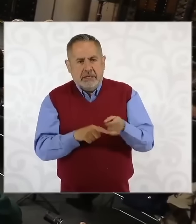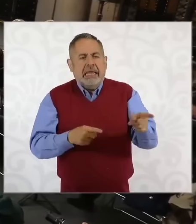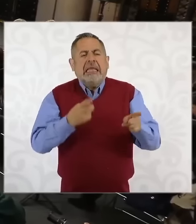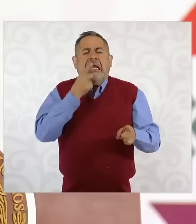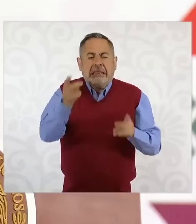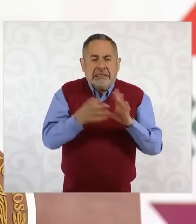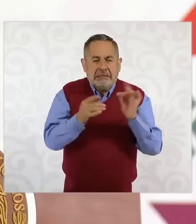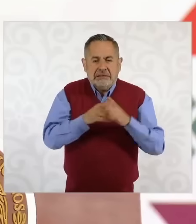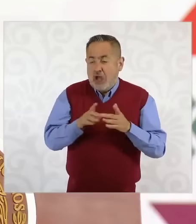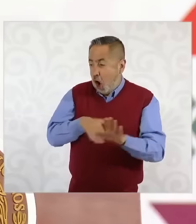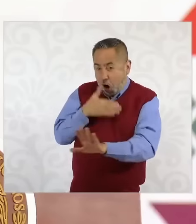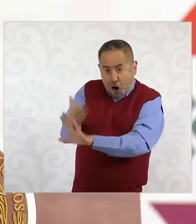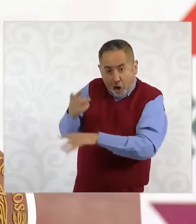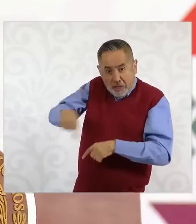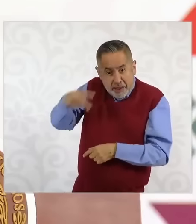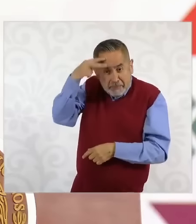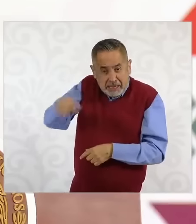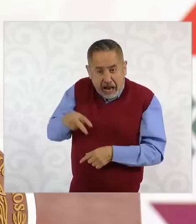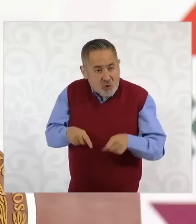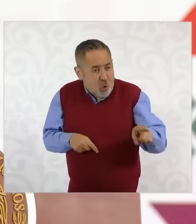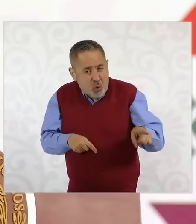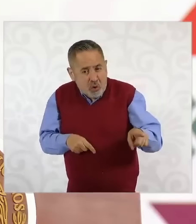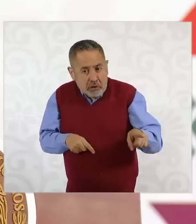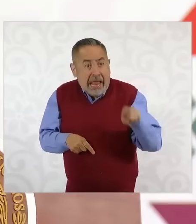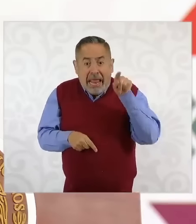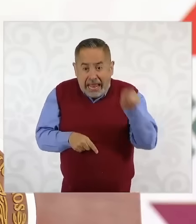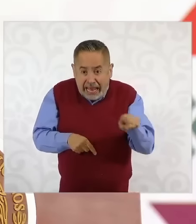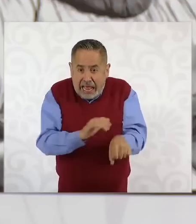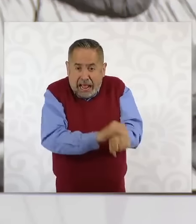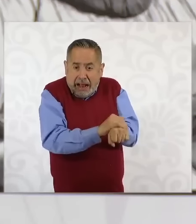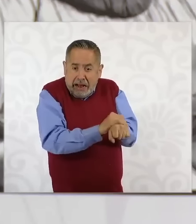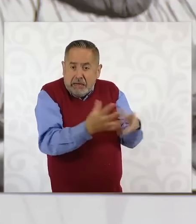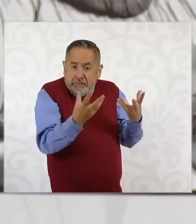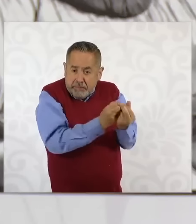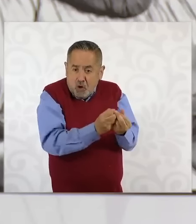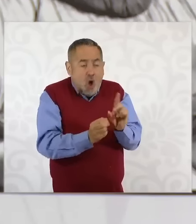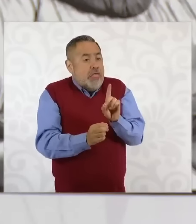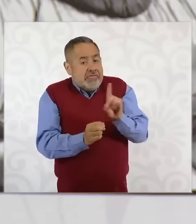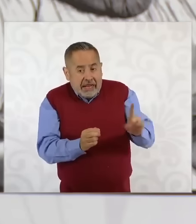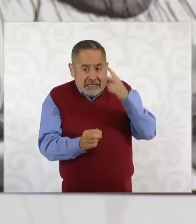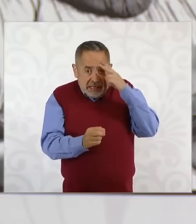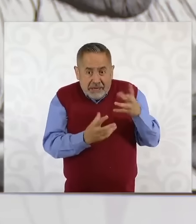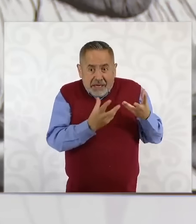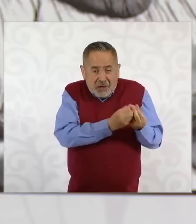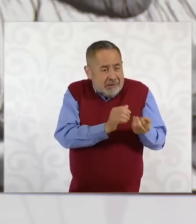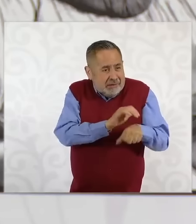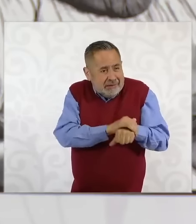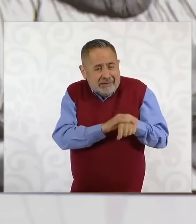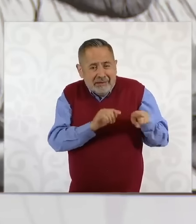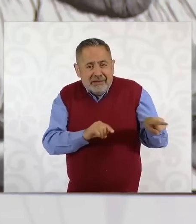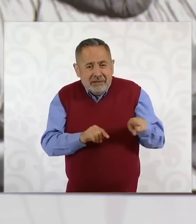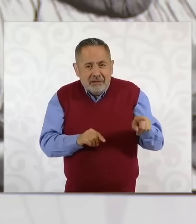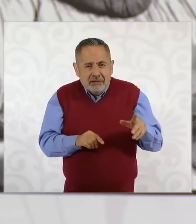las y los mexicanos y este es el aliado de la derecha mexicana, o sea, la derecha mexicana